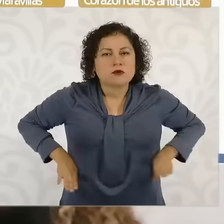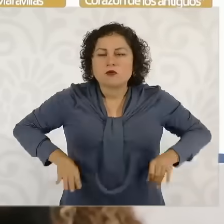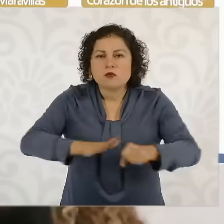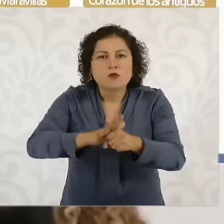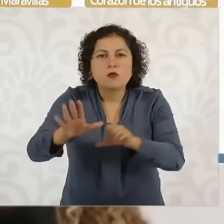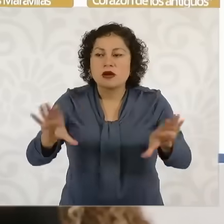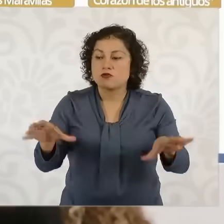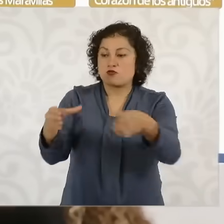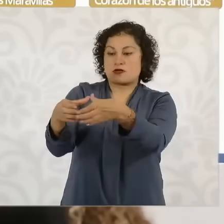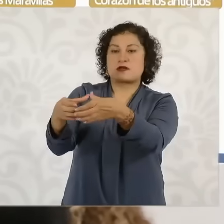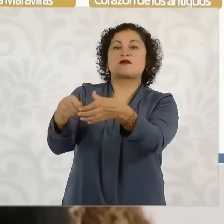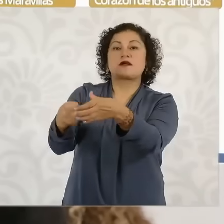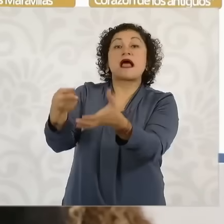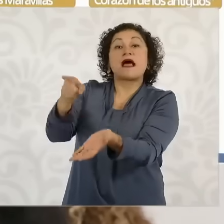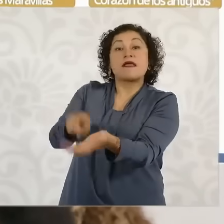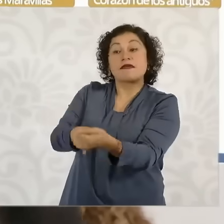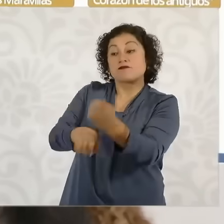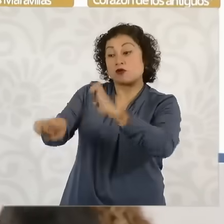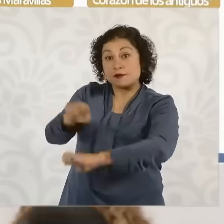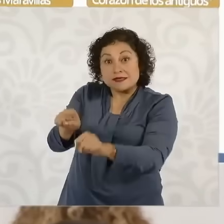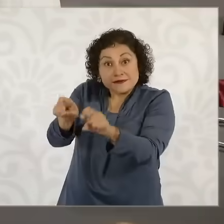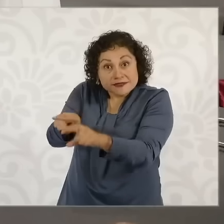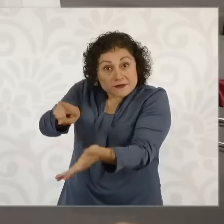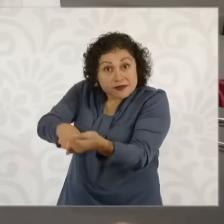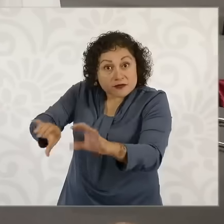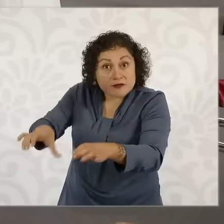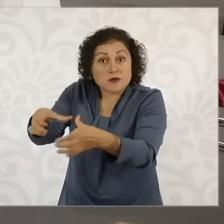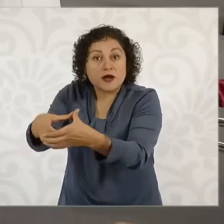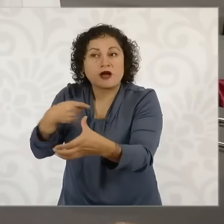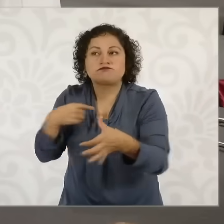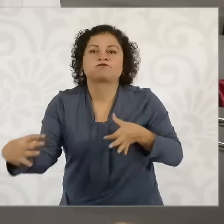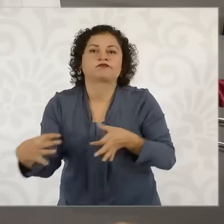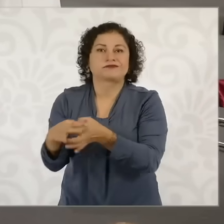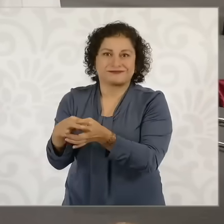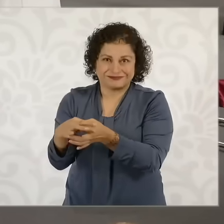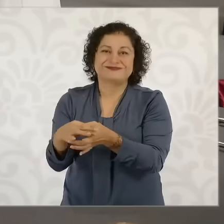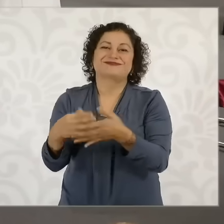a cada una de las empresas sectorizadas de defensa y hemos estado trabajando no solo con la Alianza